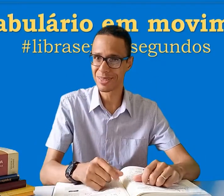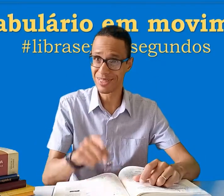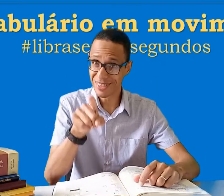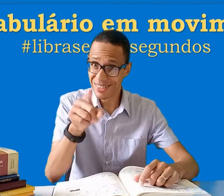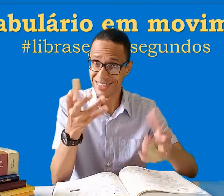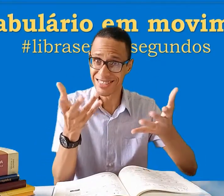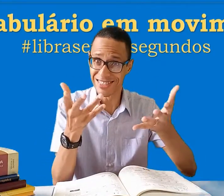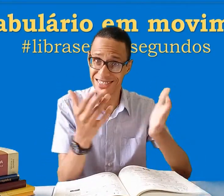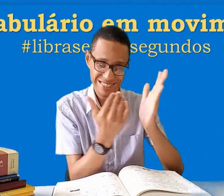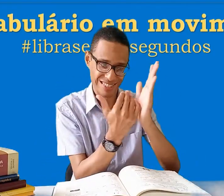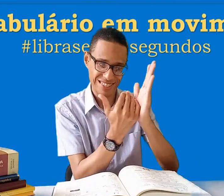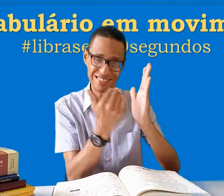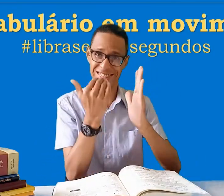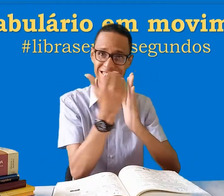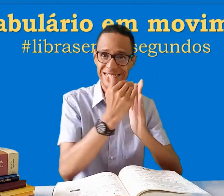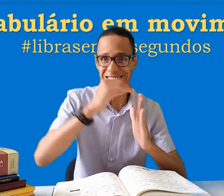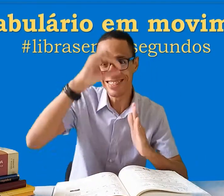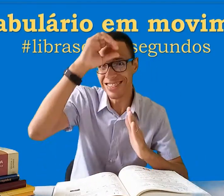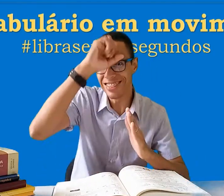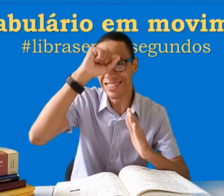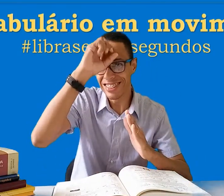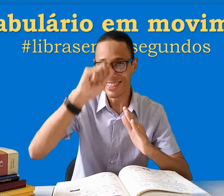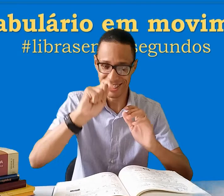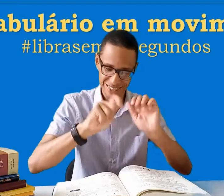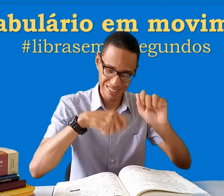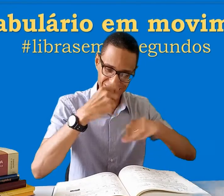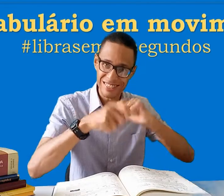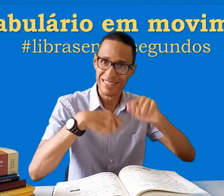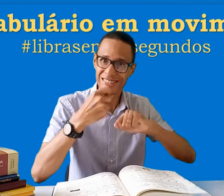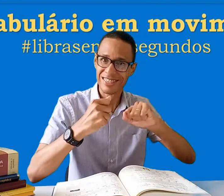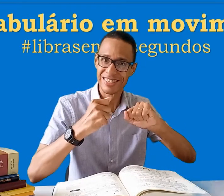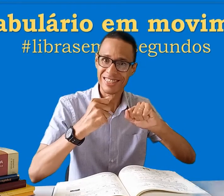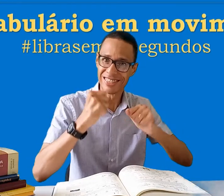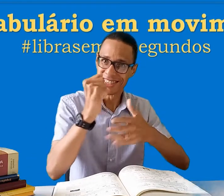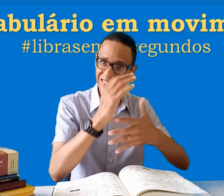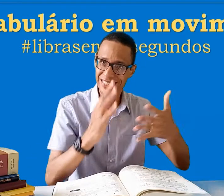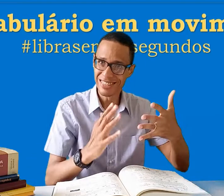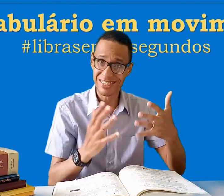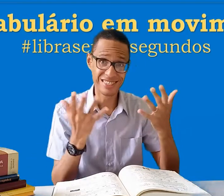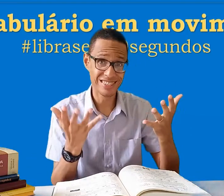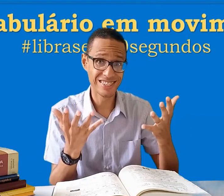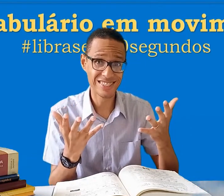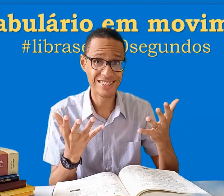Deseja aprender Libras com mais dinamismo?